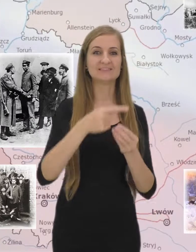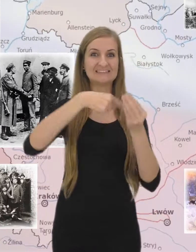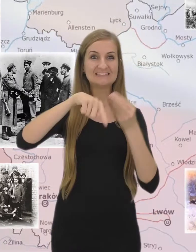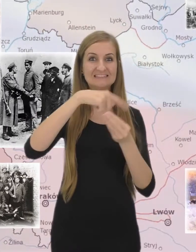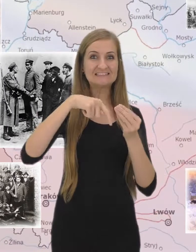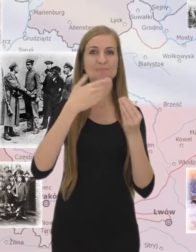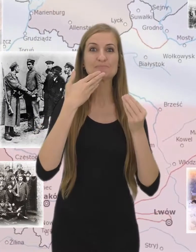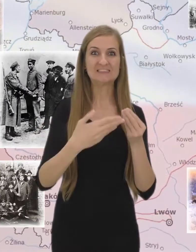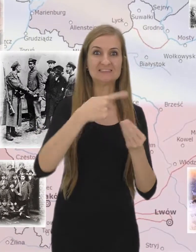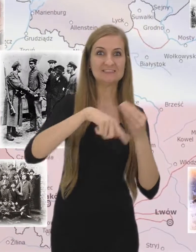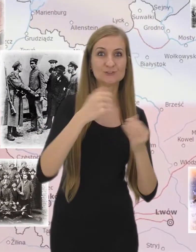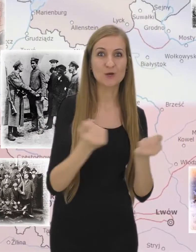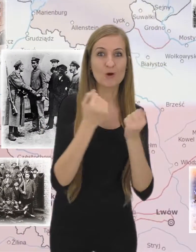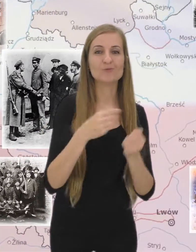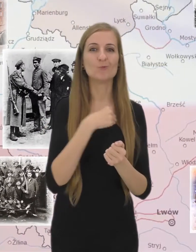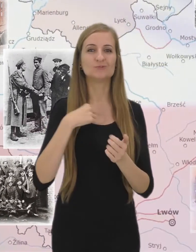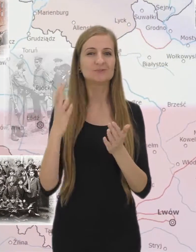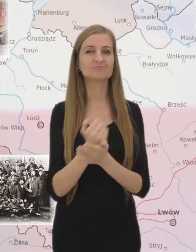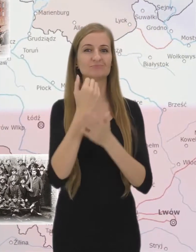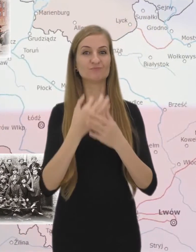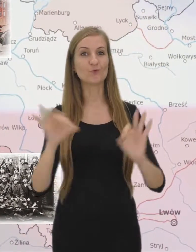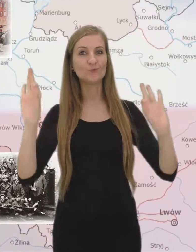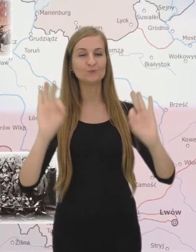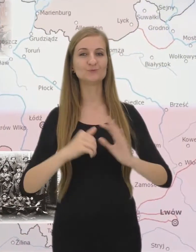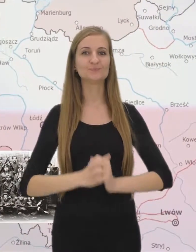dzięki wszystkim tym działaniom Polska uzyskała wolność.